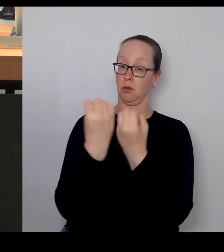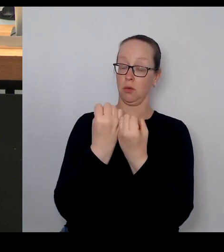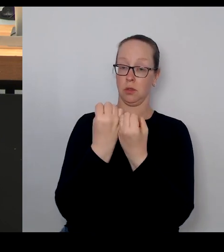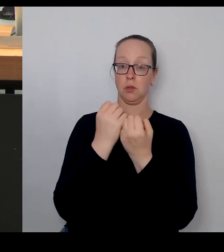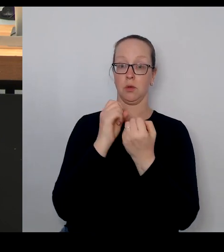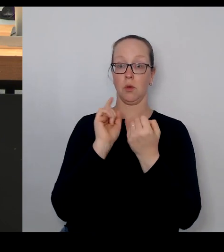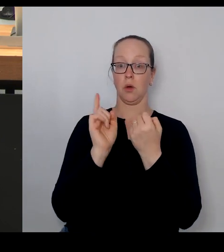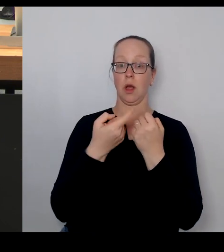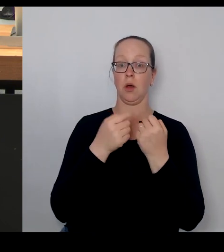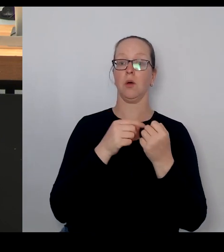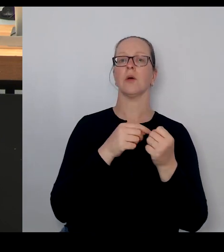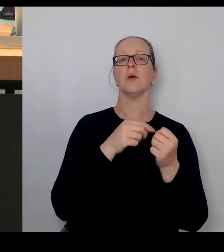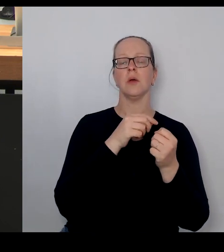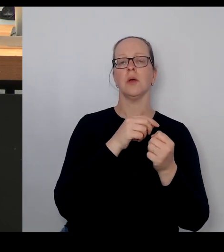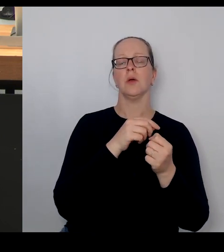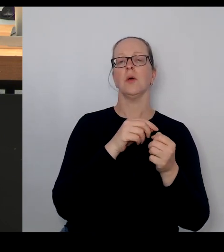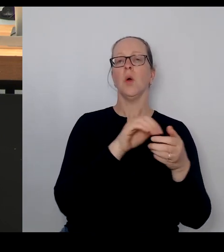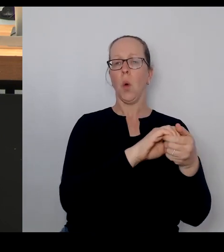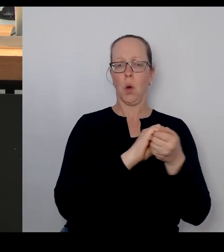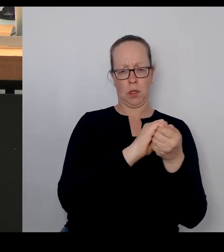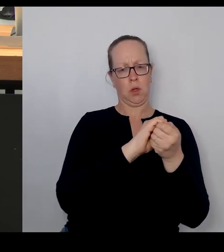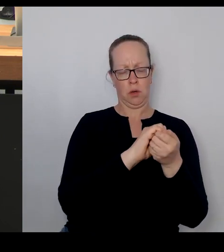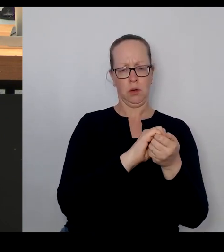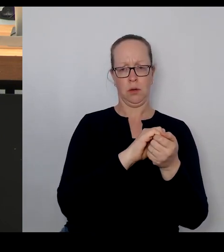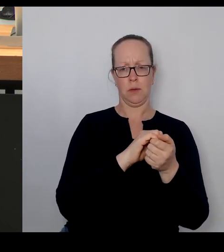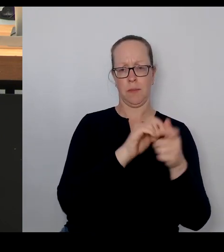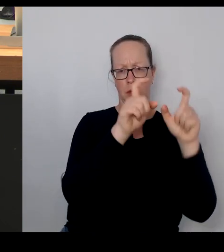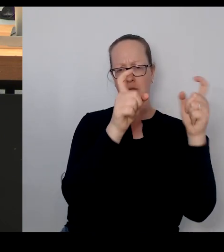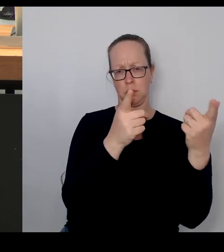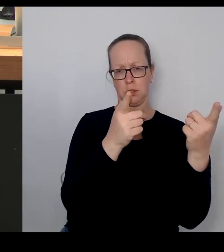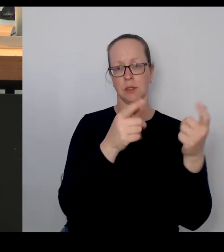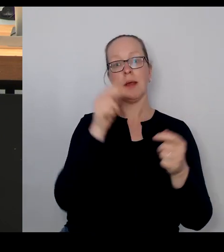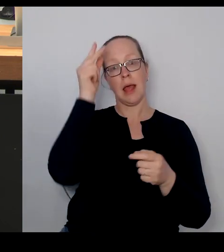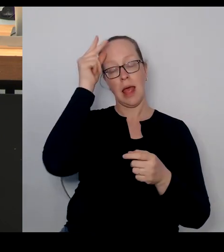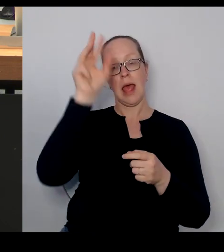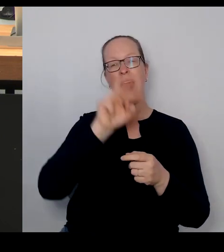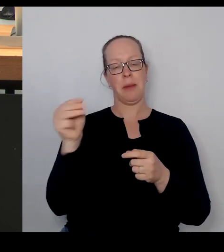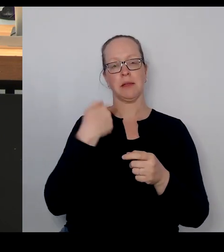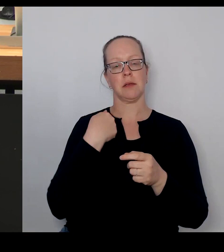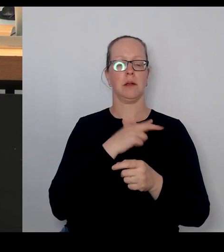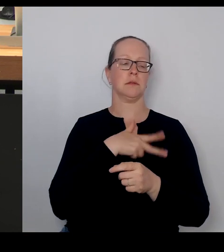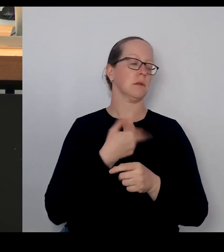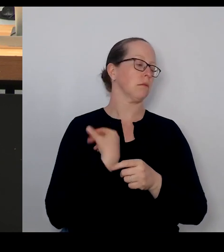etwa eines Herrn Merz teilen Und doch sind wir auf dem Weg kein Stück weiter vorangekommen.